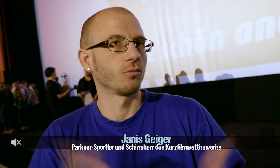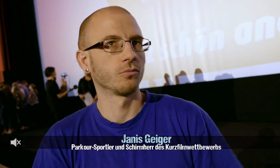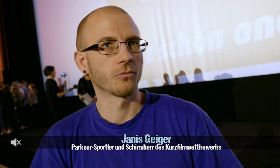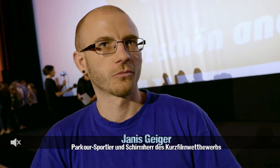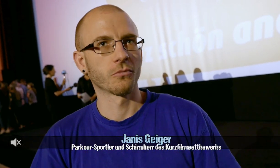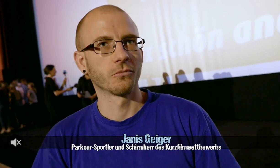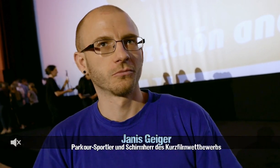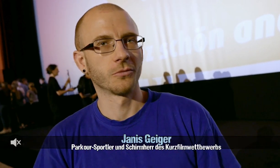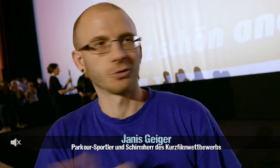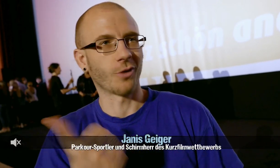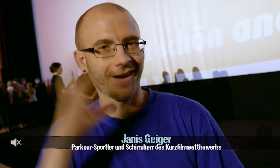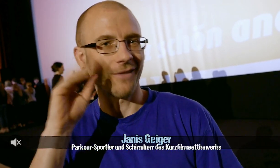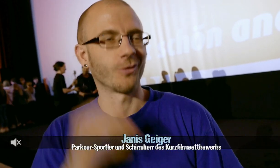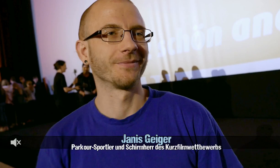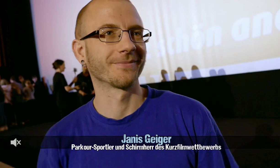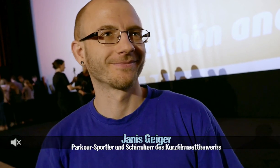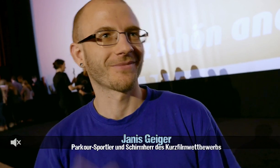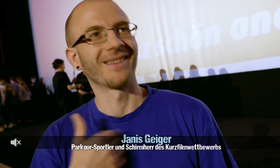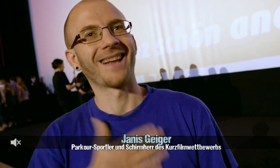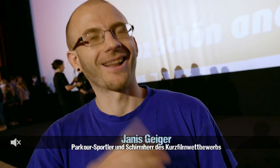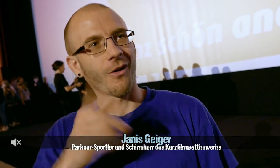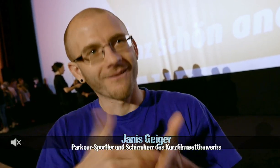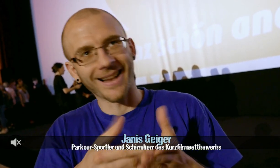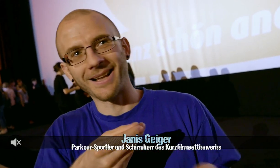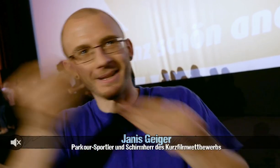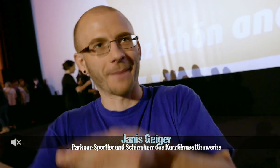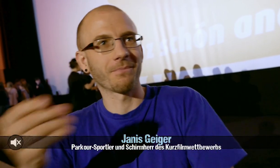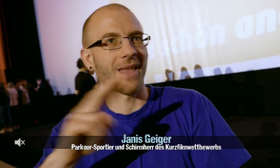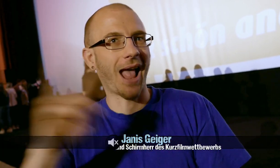Für mich war es eine super Erfahrung und ich möchte das gerne weitergeben.